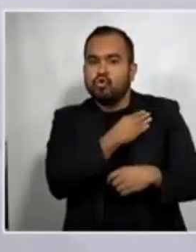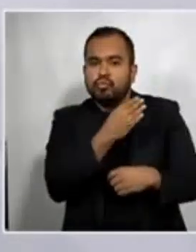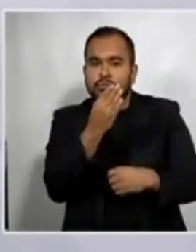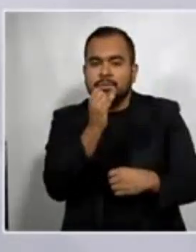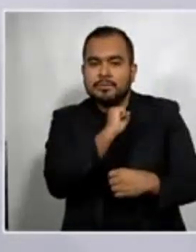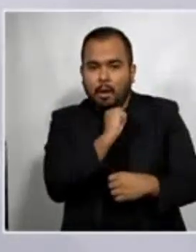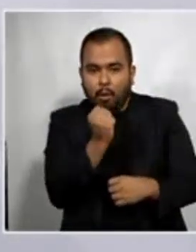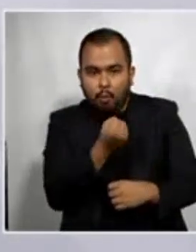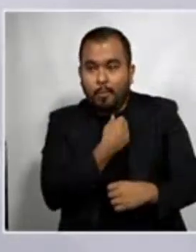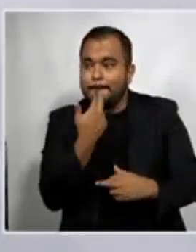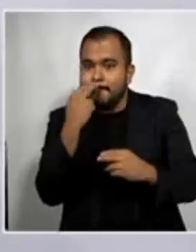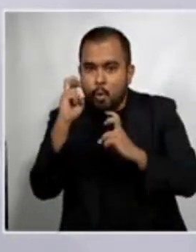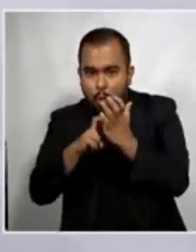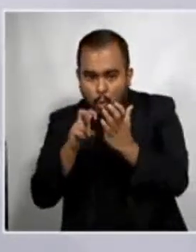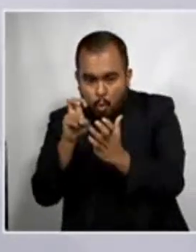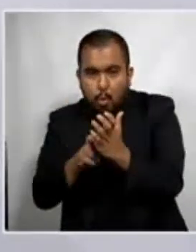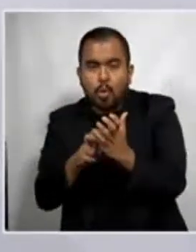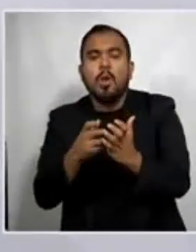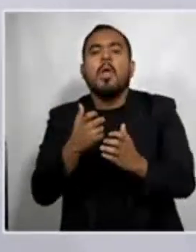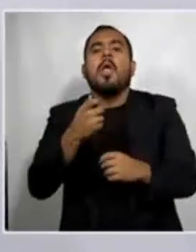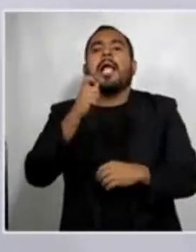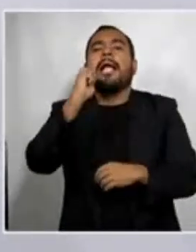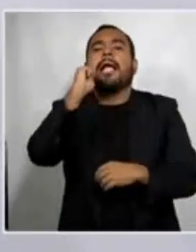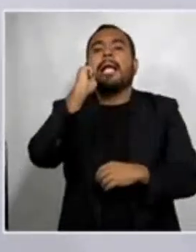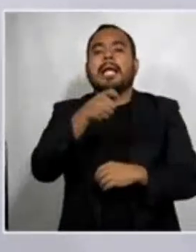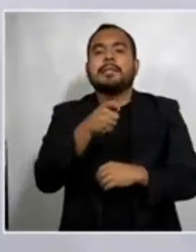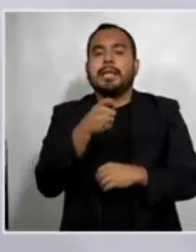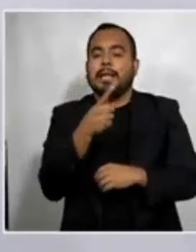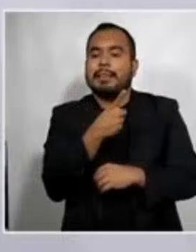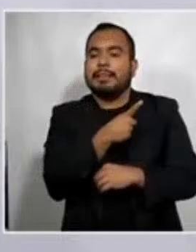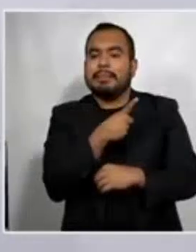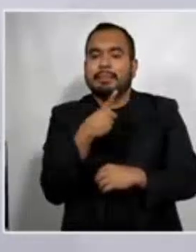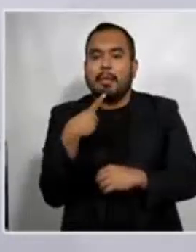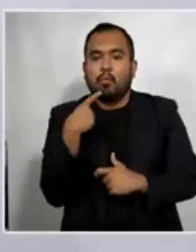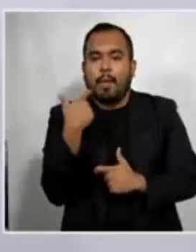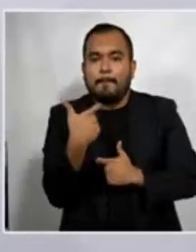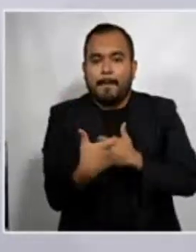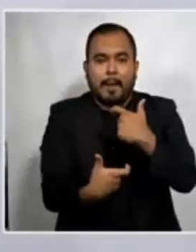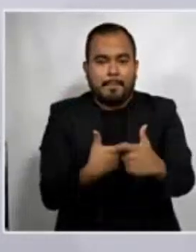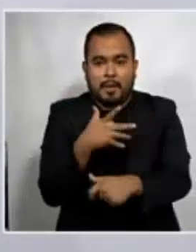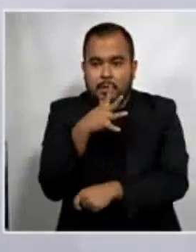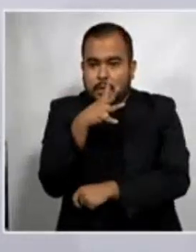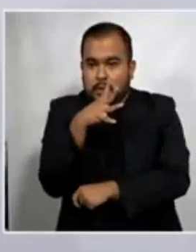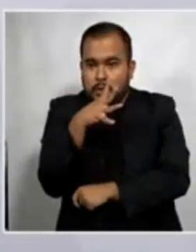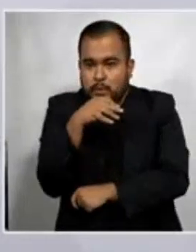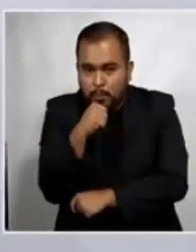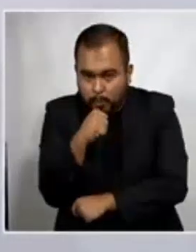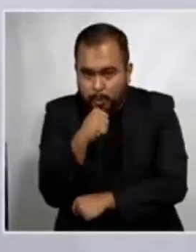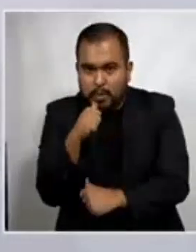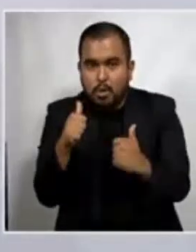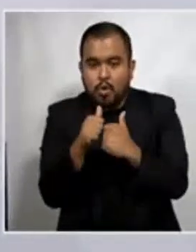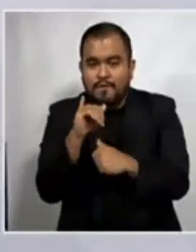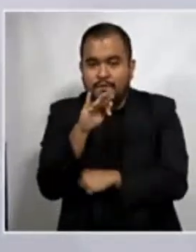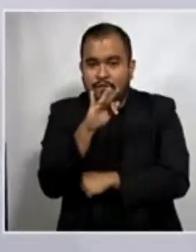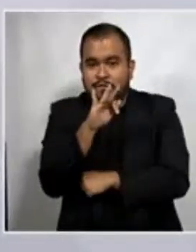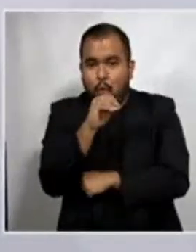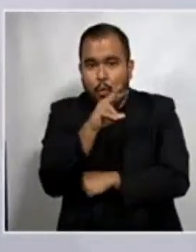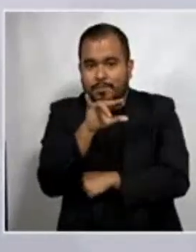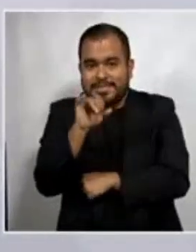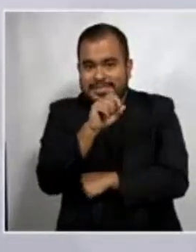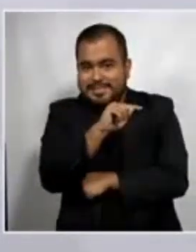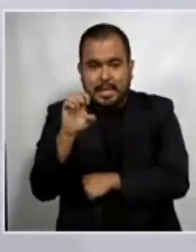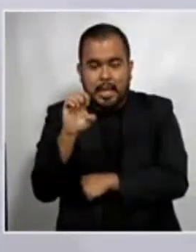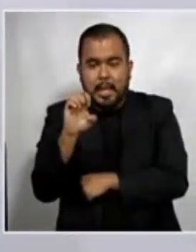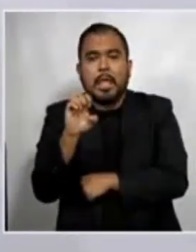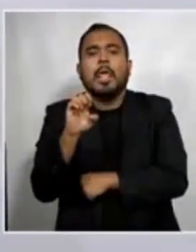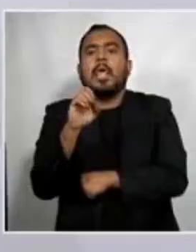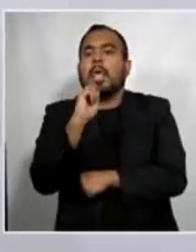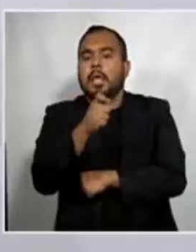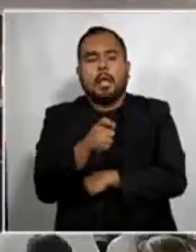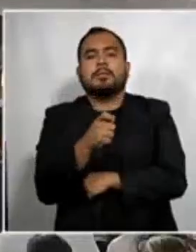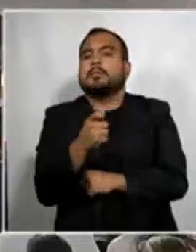reducción y condonación de deudas impagables con el fobiste, el rescate de las tiendas de